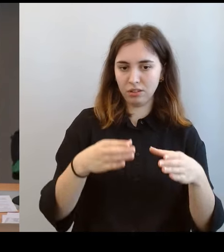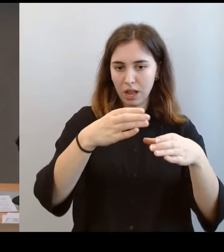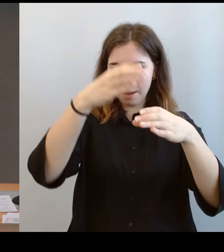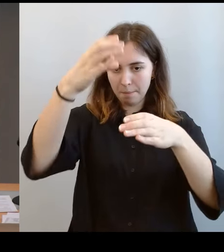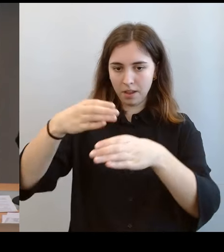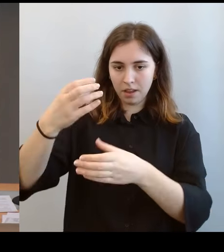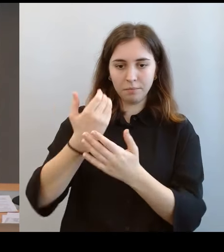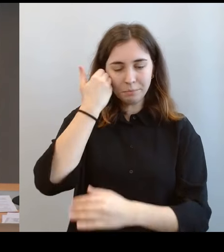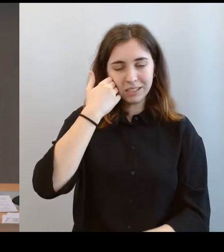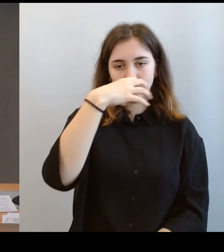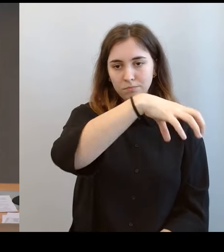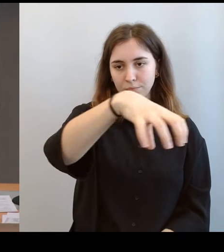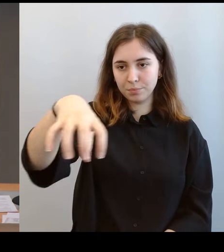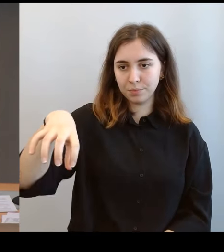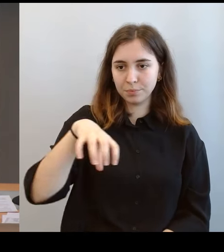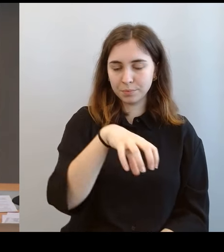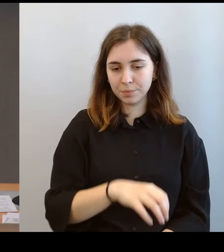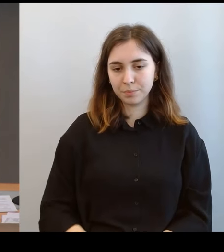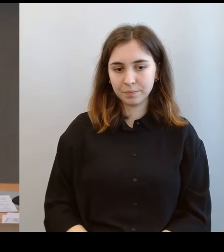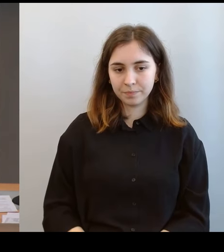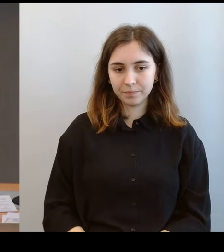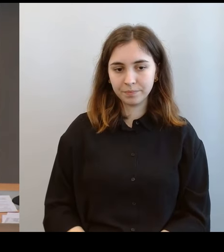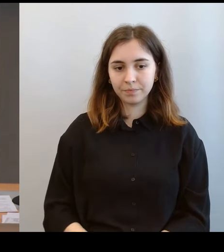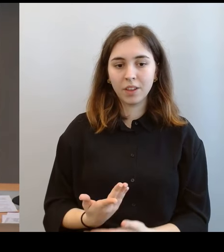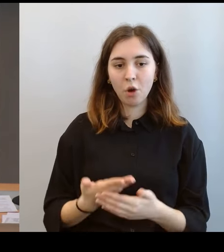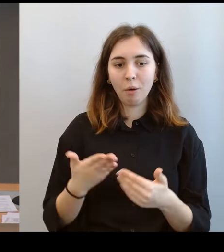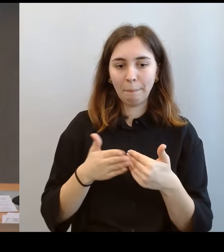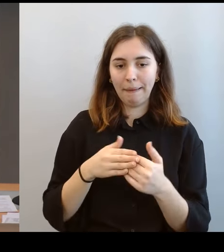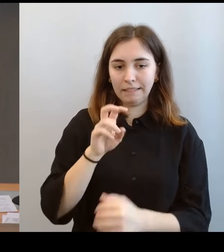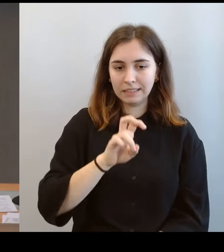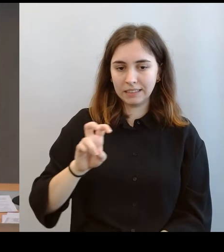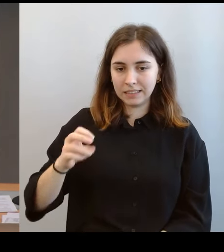Ich bitte die Beisitzer:innen, ihre vorgesehenen Plätze einzunehmen.